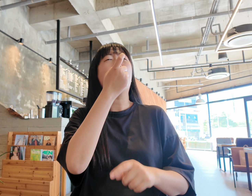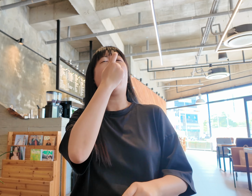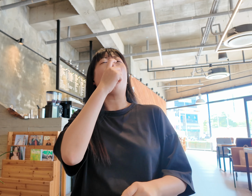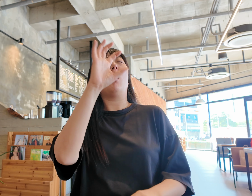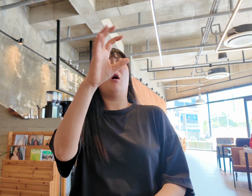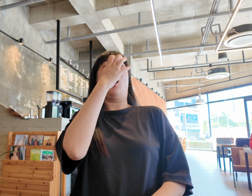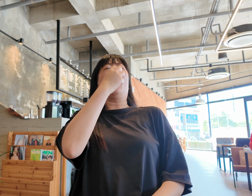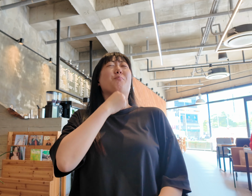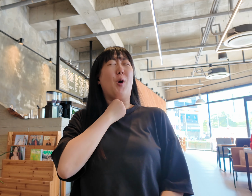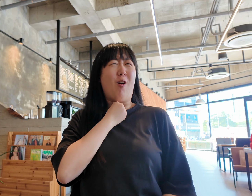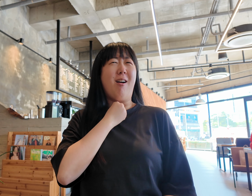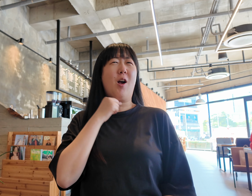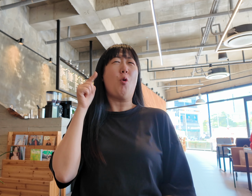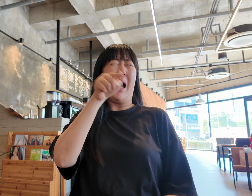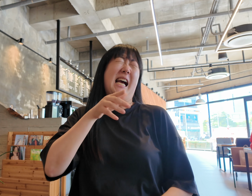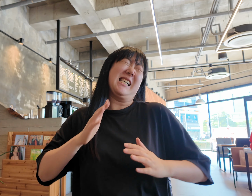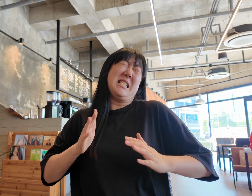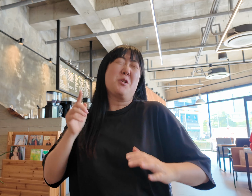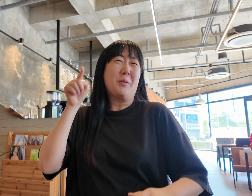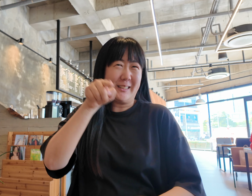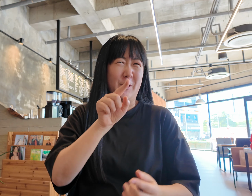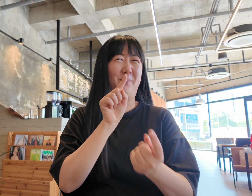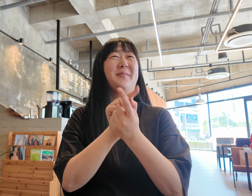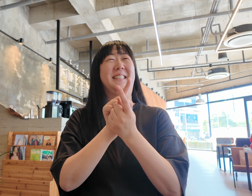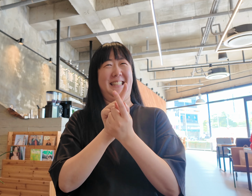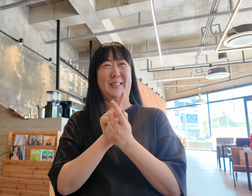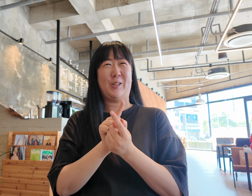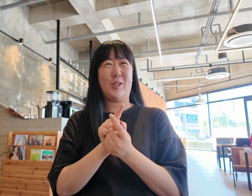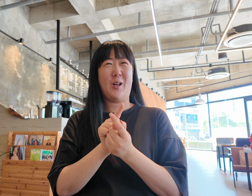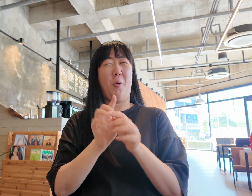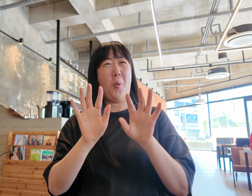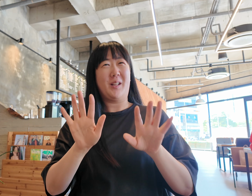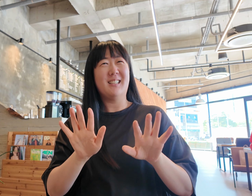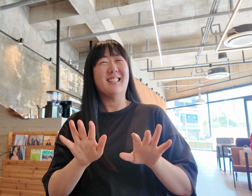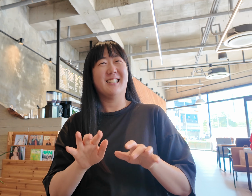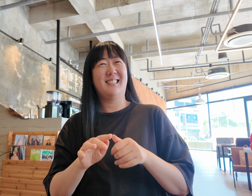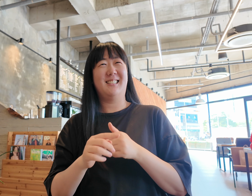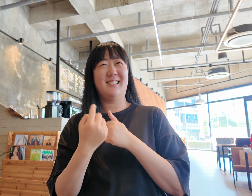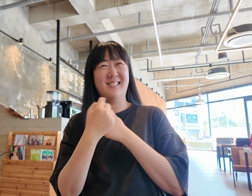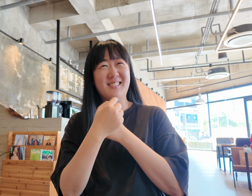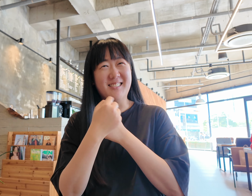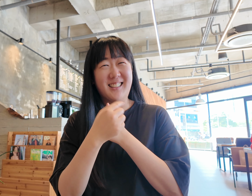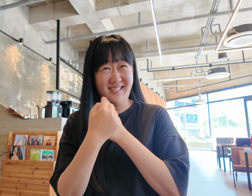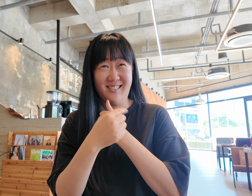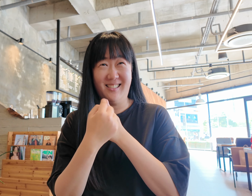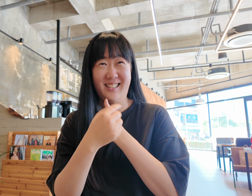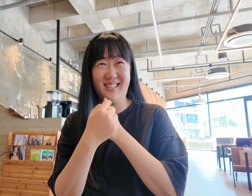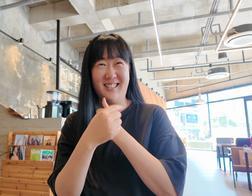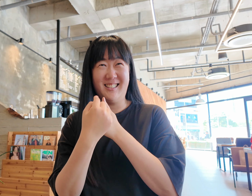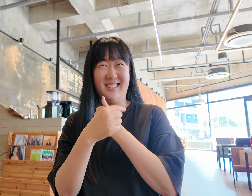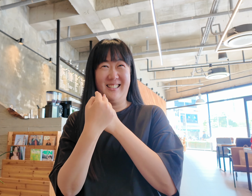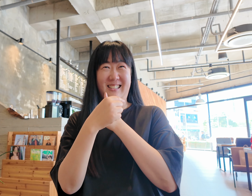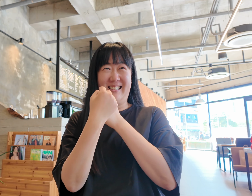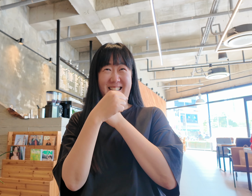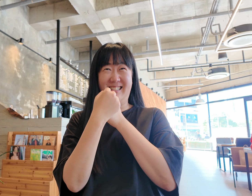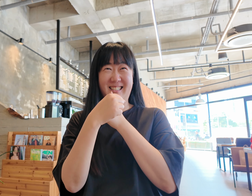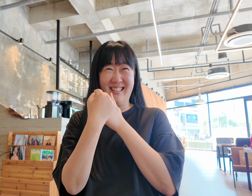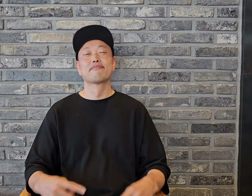와, 배워서 진짜 그대로 해보고 싶어서 부리나케 달려와 만나게 되었습니다 오늘 잘 가르쳐주세요 ㅎㅎ